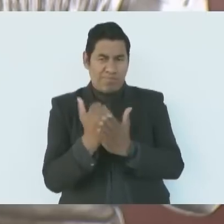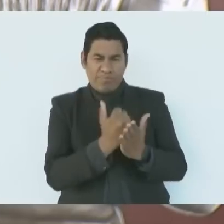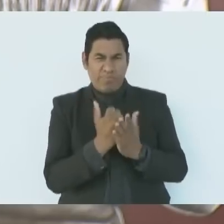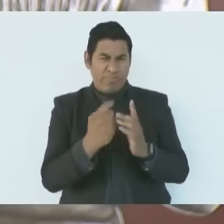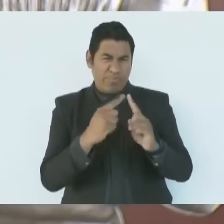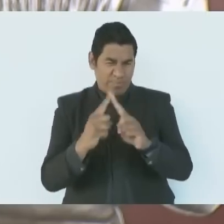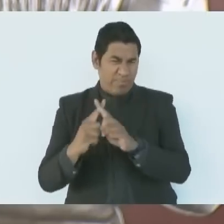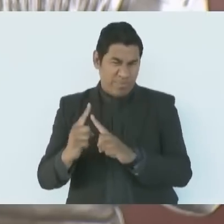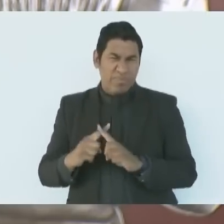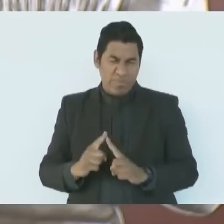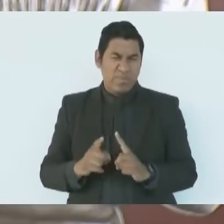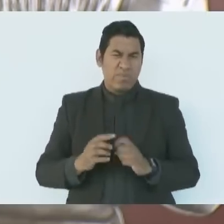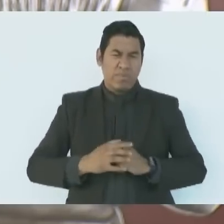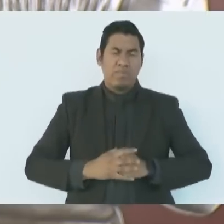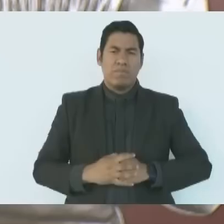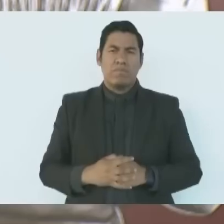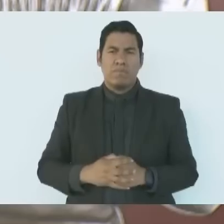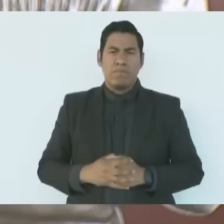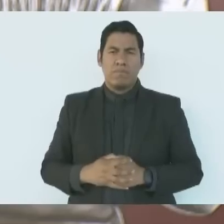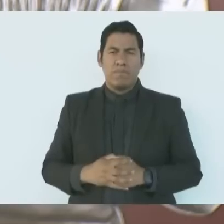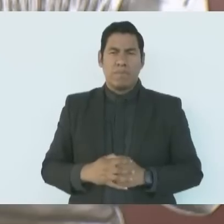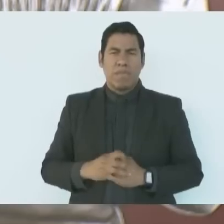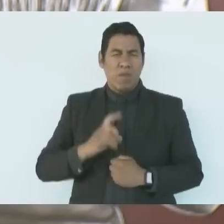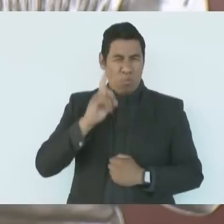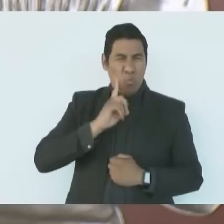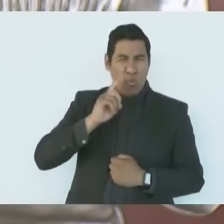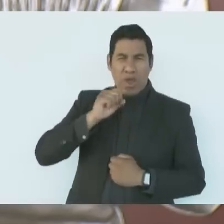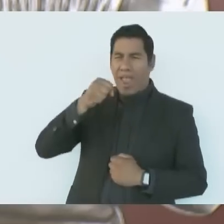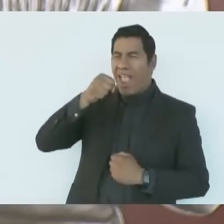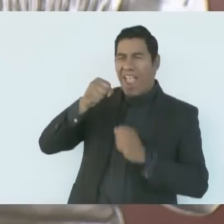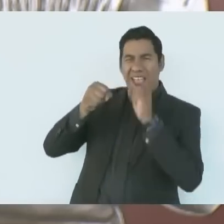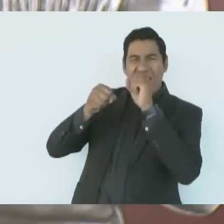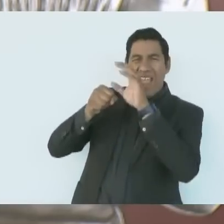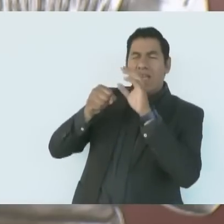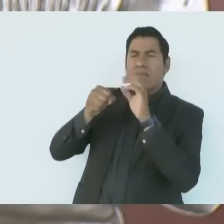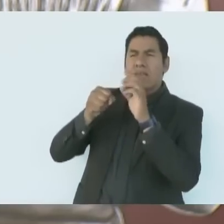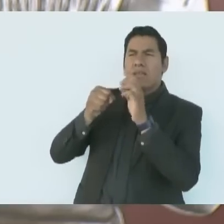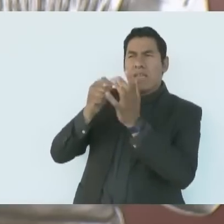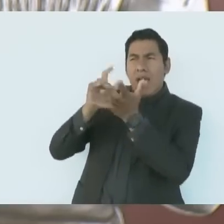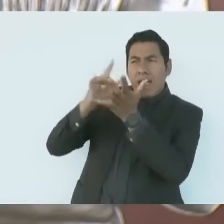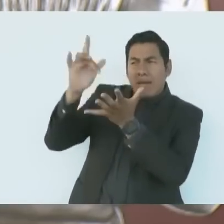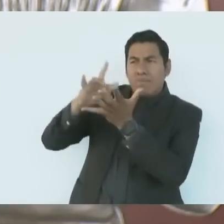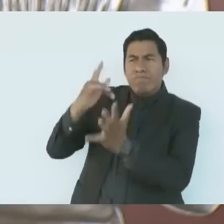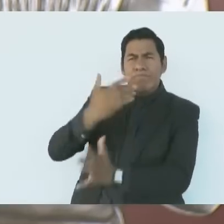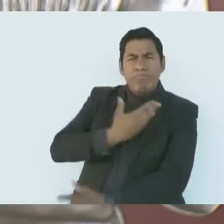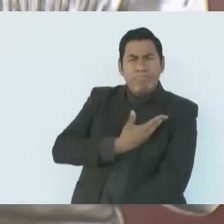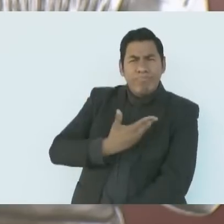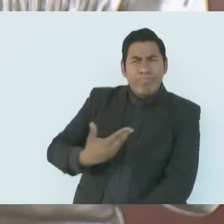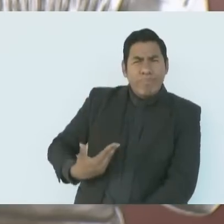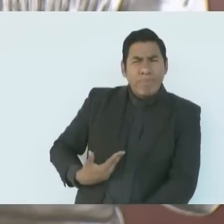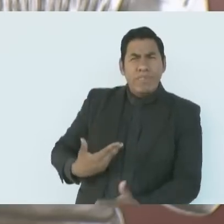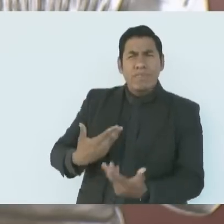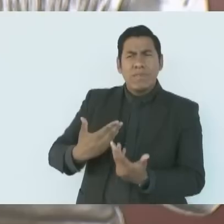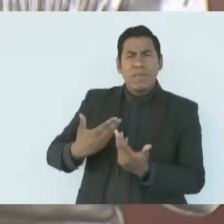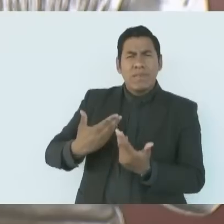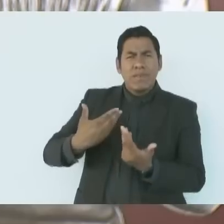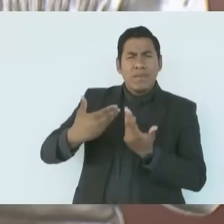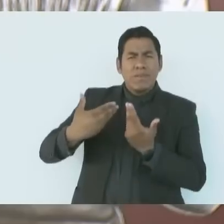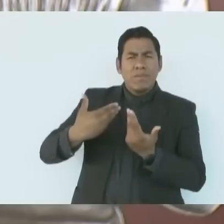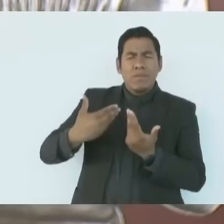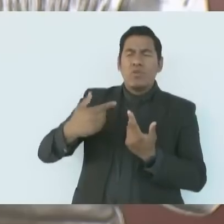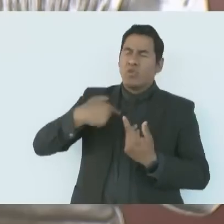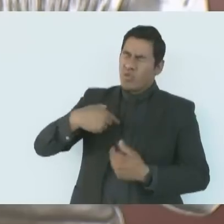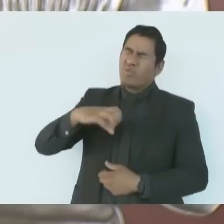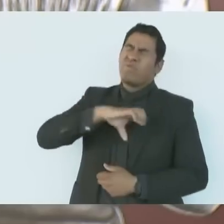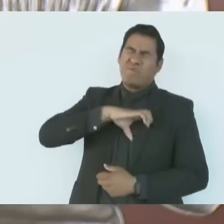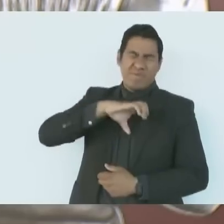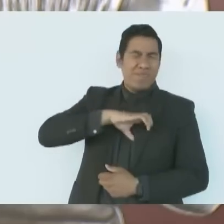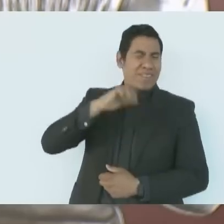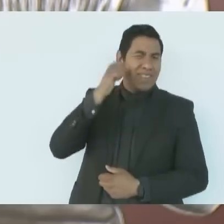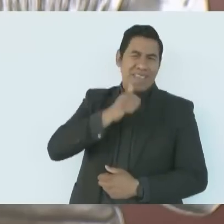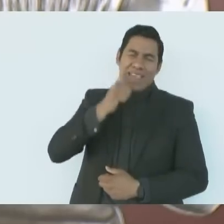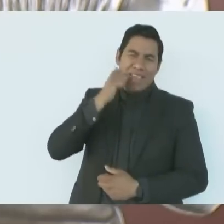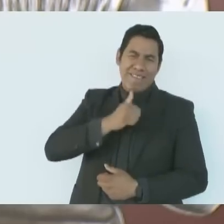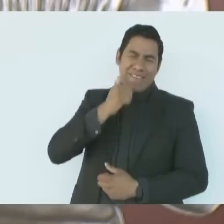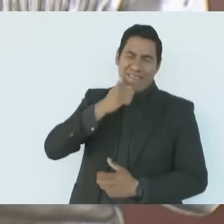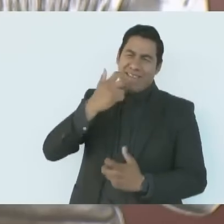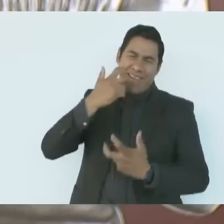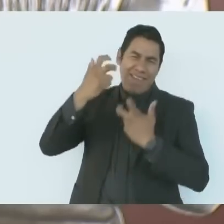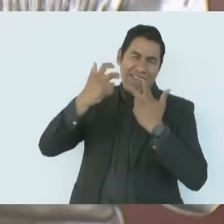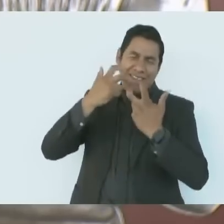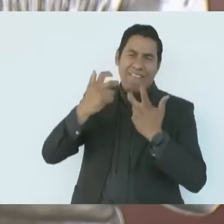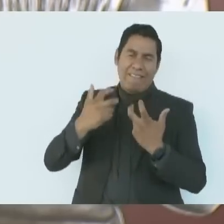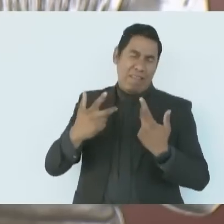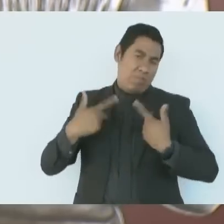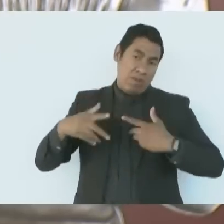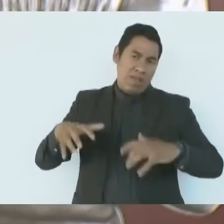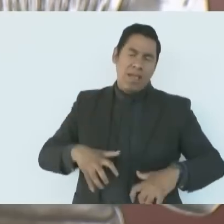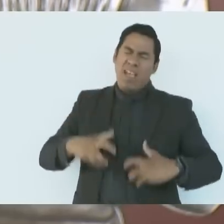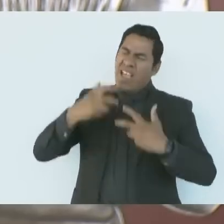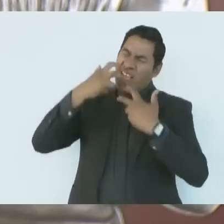revisamos presidenta confiamos en usted porque usted es la que está el pu gracias [Aplausos]